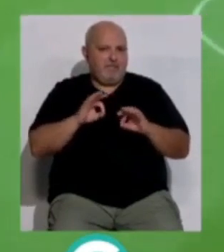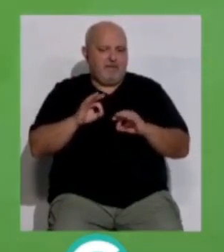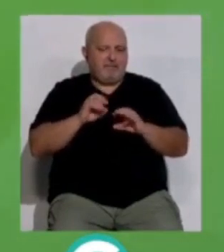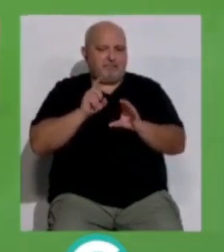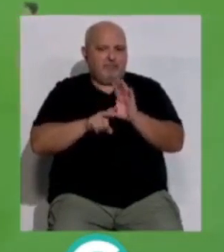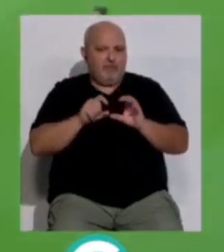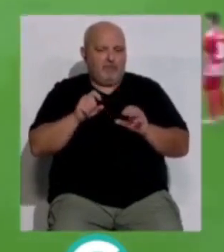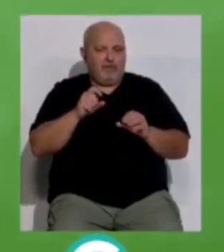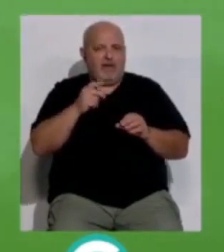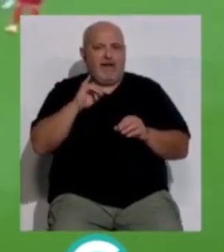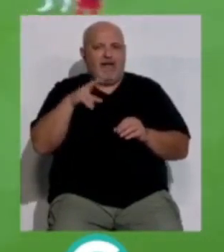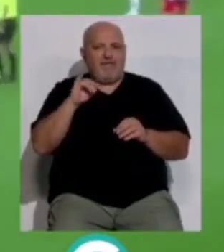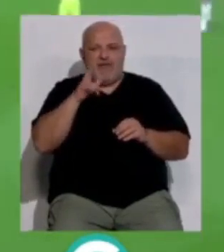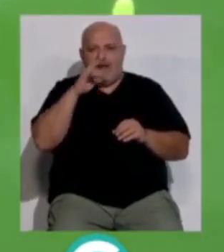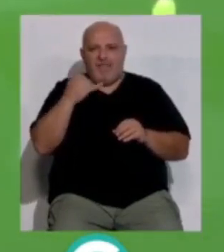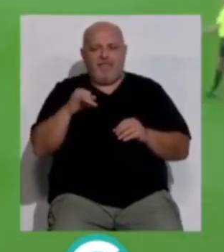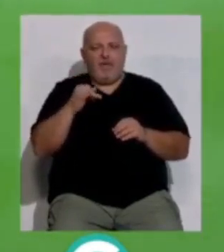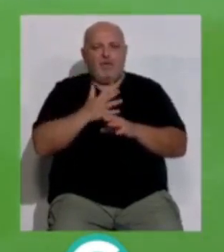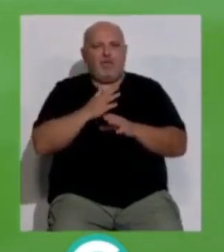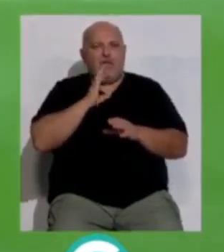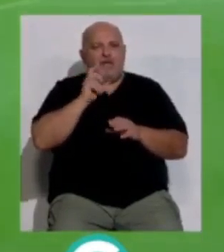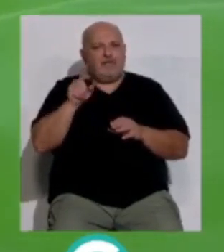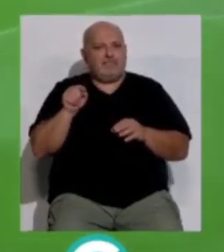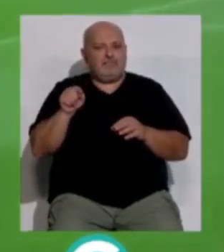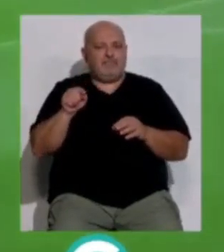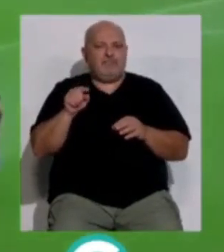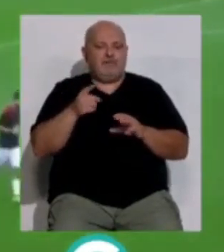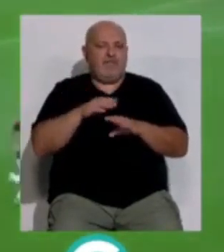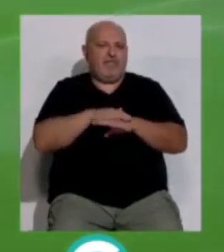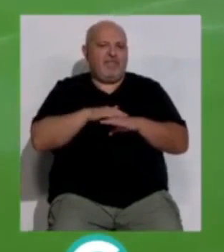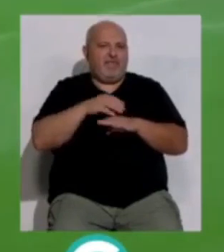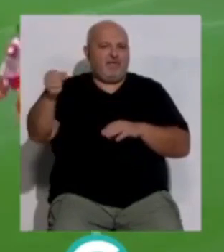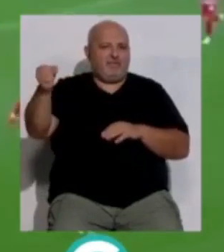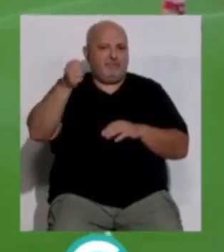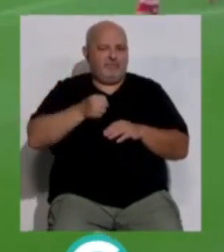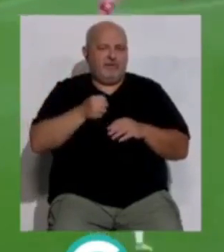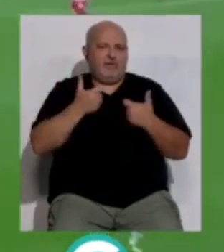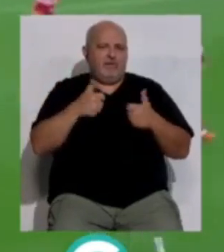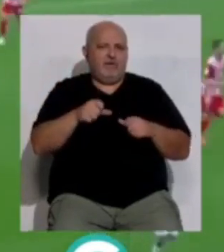Javier Hernández llegada del jugador en calidad de cedido puede actuar tanto del lateral como